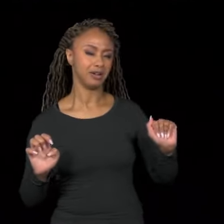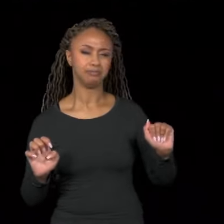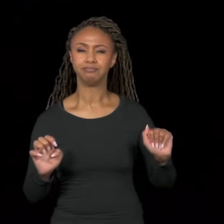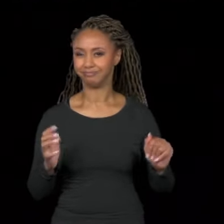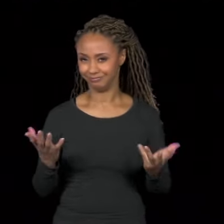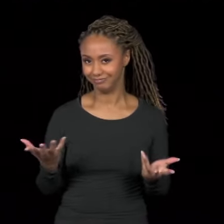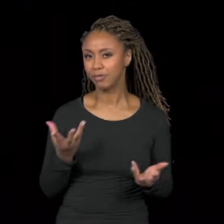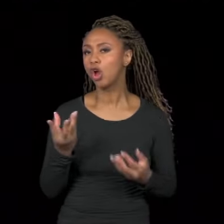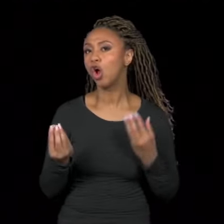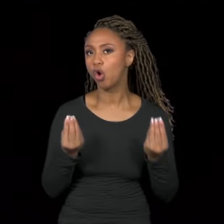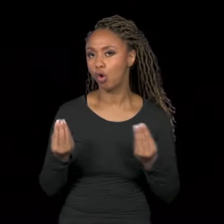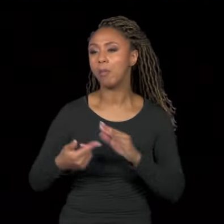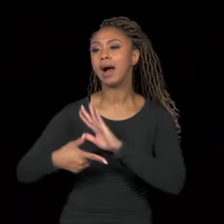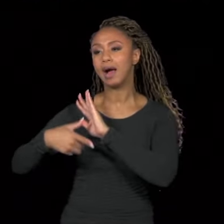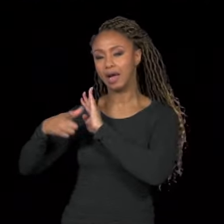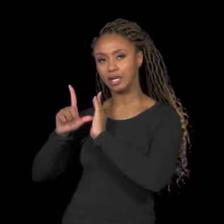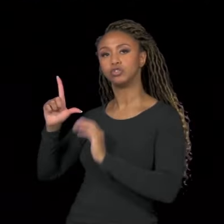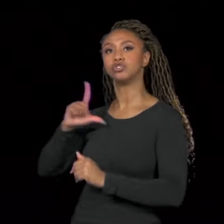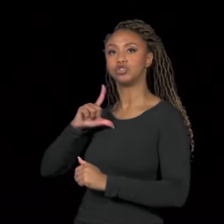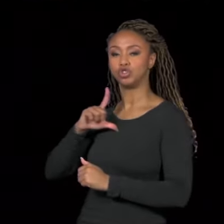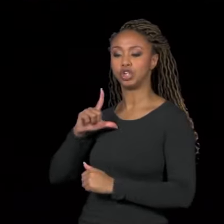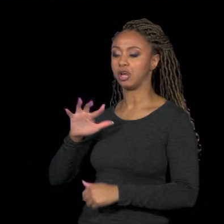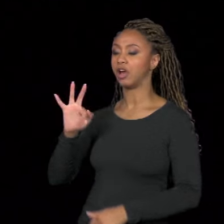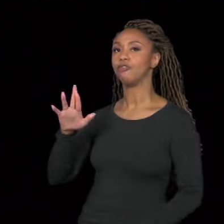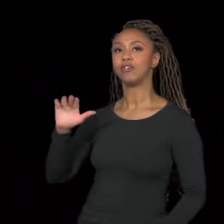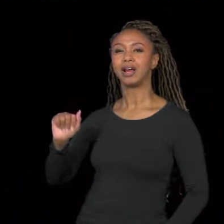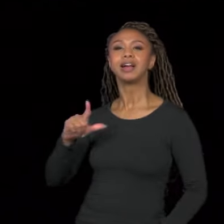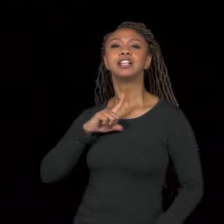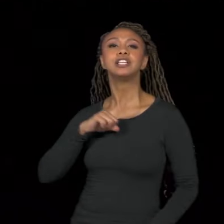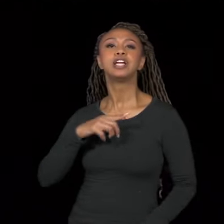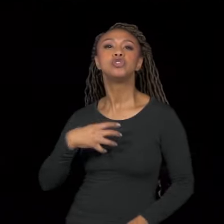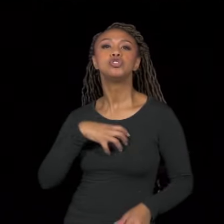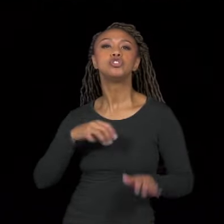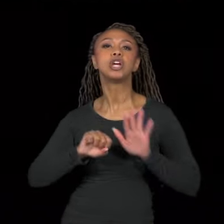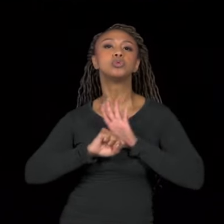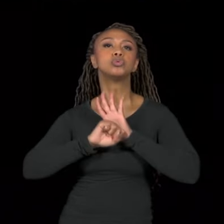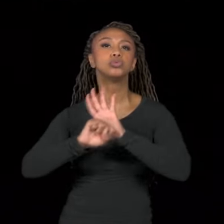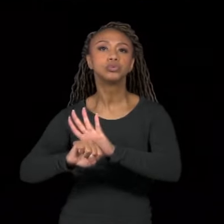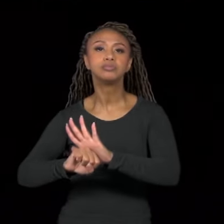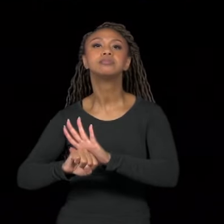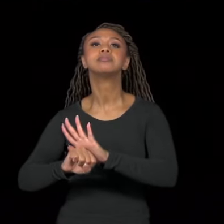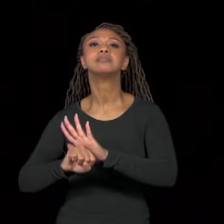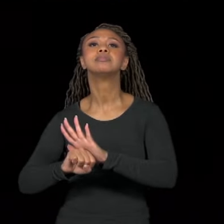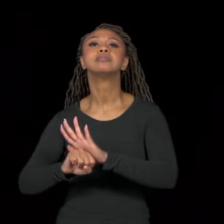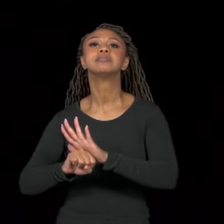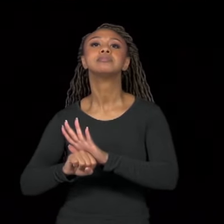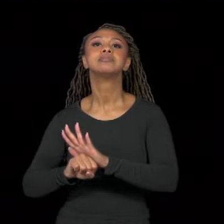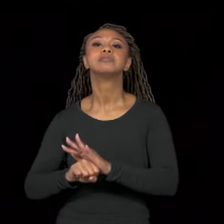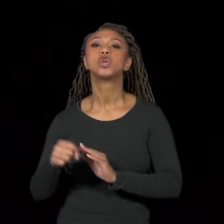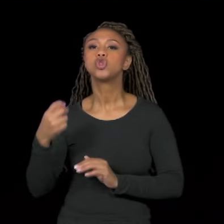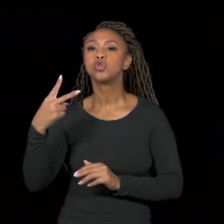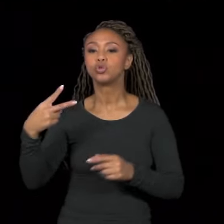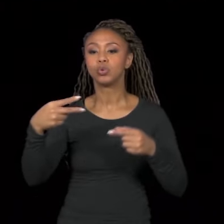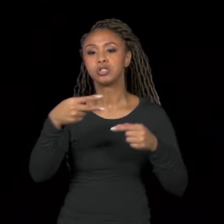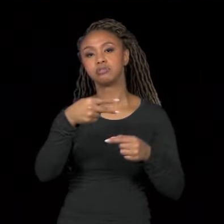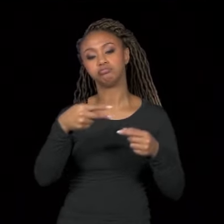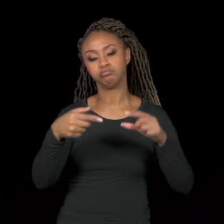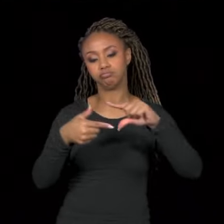LEMBRA QUE A GENTE JÁ VIU QUE A ENTIDADE FRACA NORMALMENTE ELA É REPRESENTADA... NORMALMENTE, NÃO. ELA É REPRESENTADA POR UM RETÂNGULO COM DUAS LINHAS. O